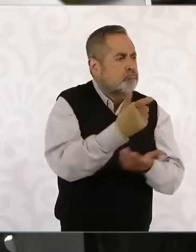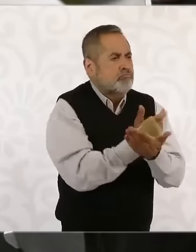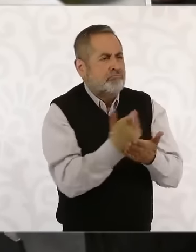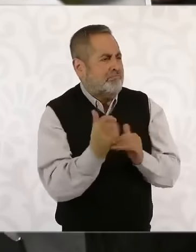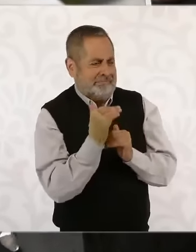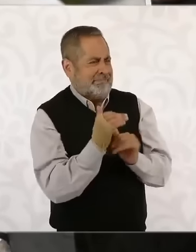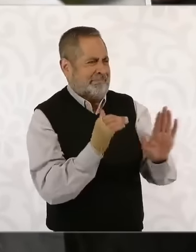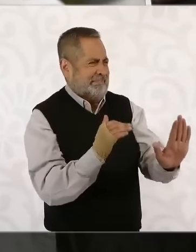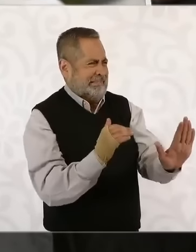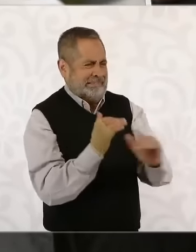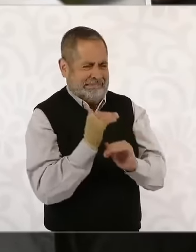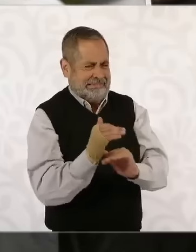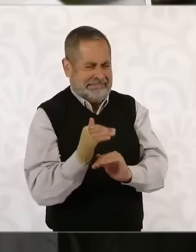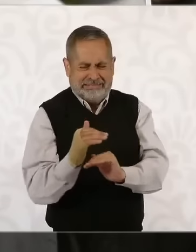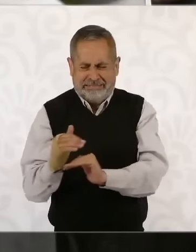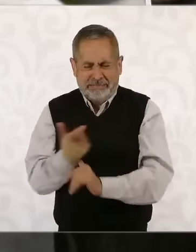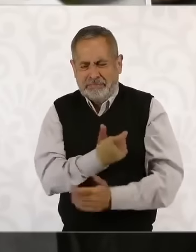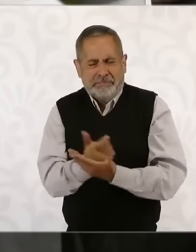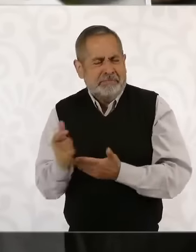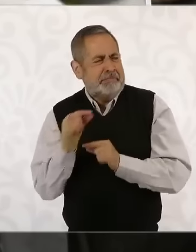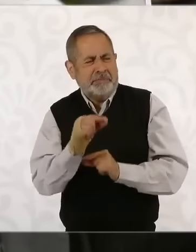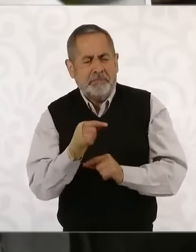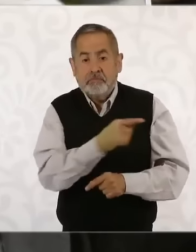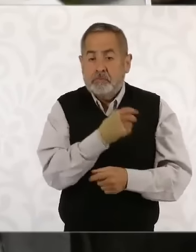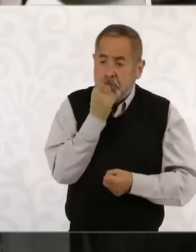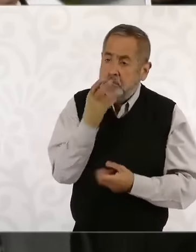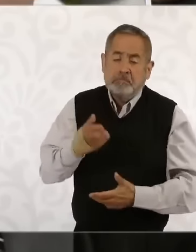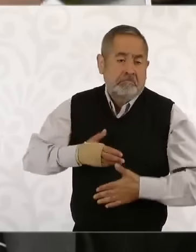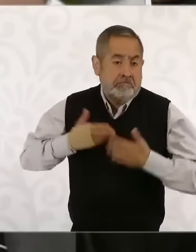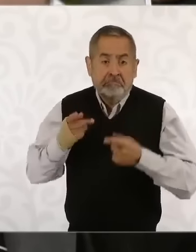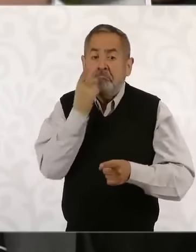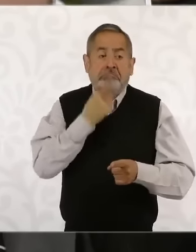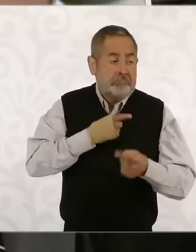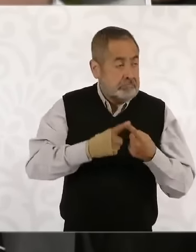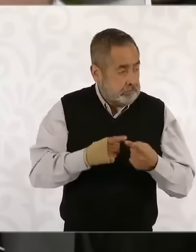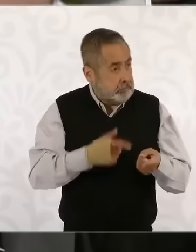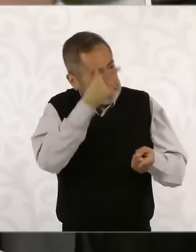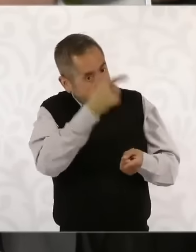para seguir atrayendo inversión. también nos dio a conocer como desde ese gobierno se impulsó la